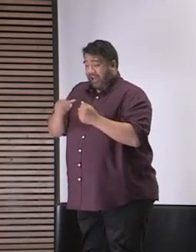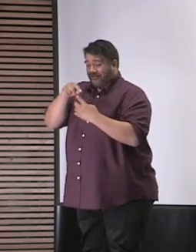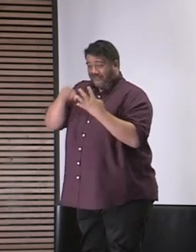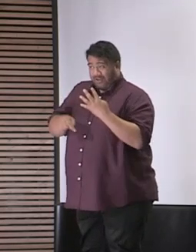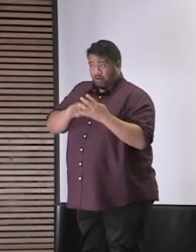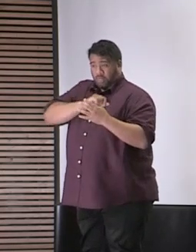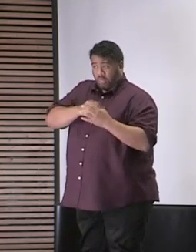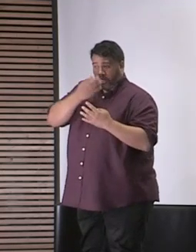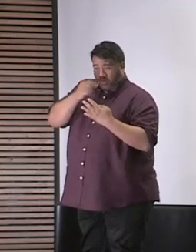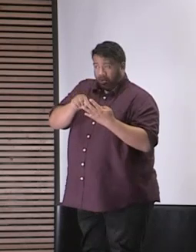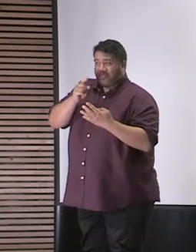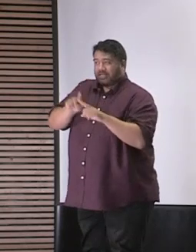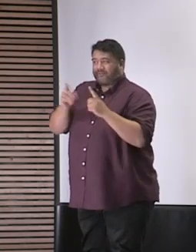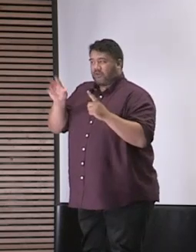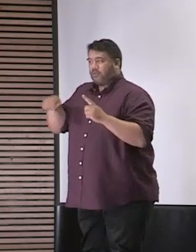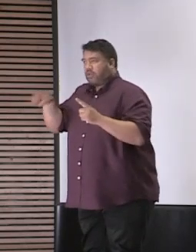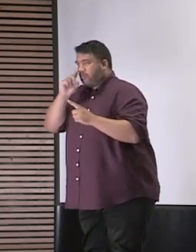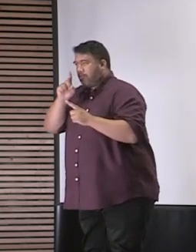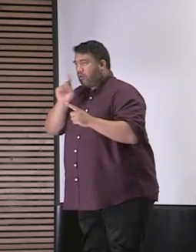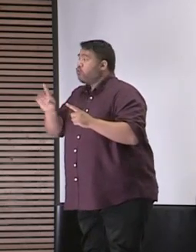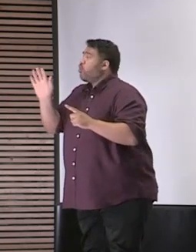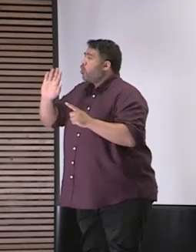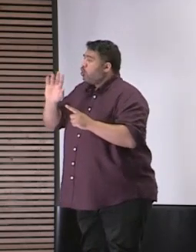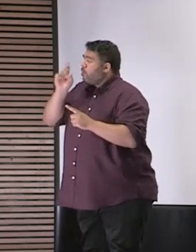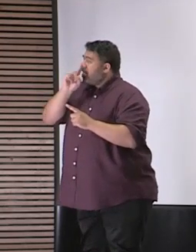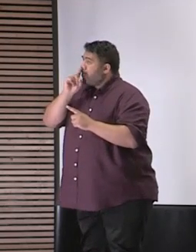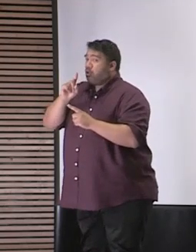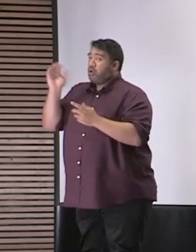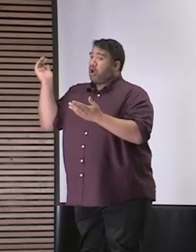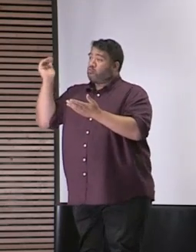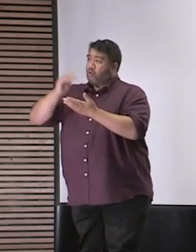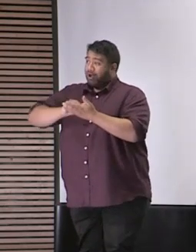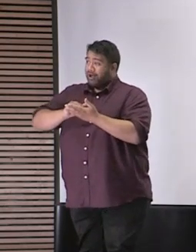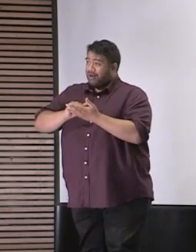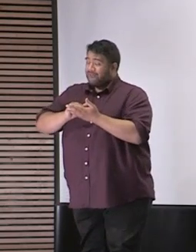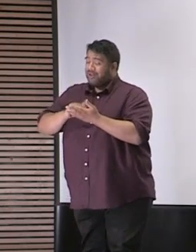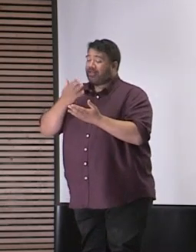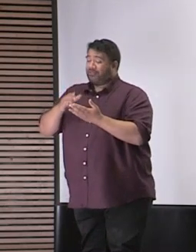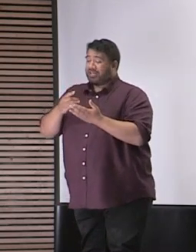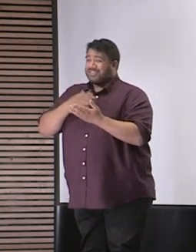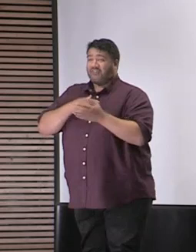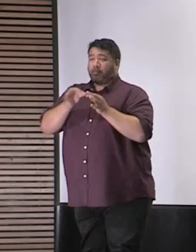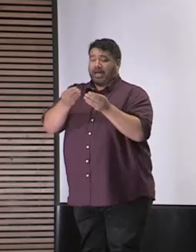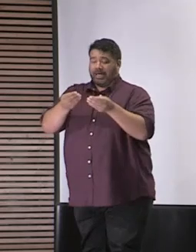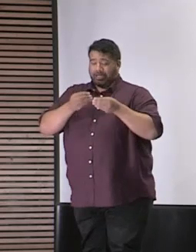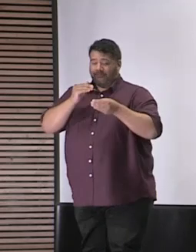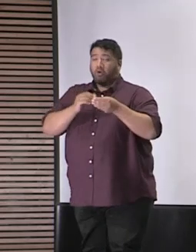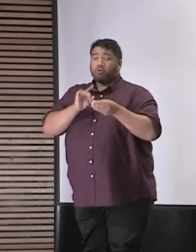riesgo, sabiendo lo que pueden